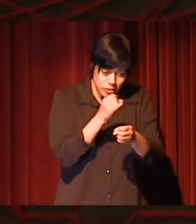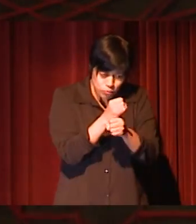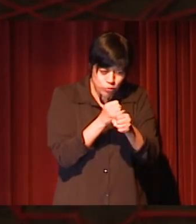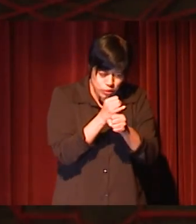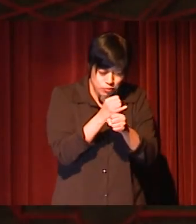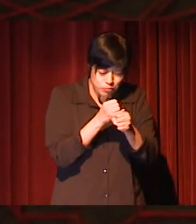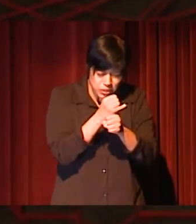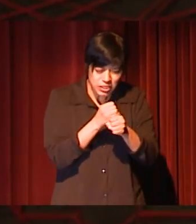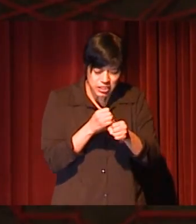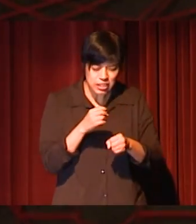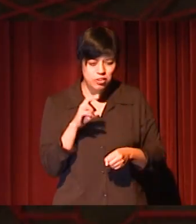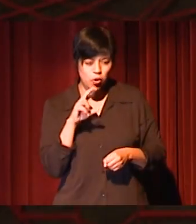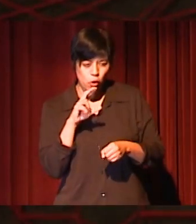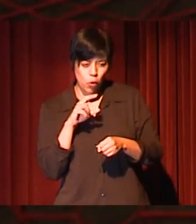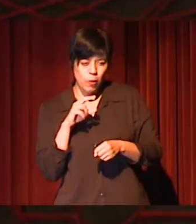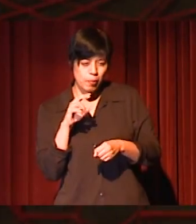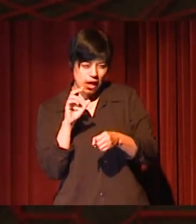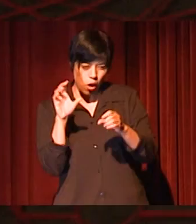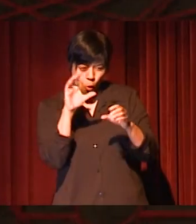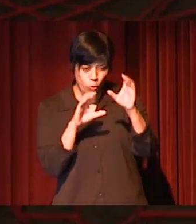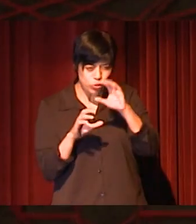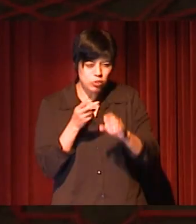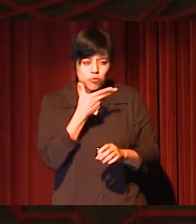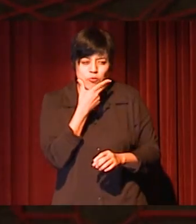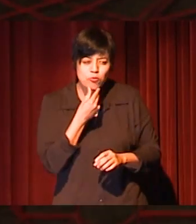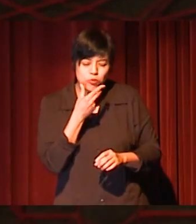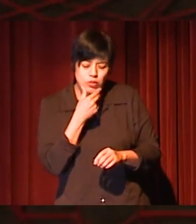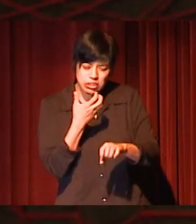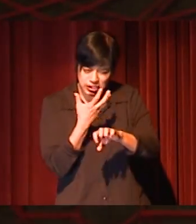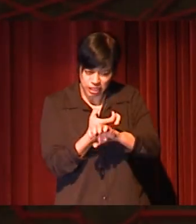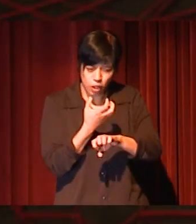fue el del Dr. Bill Sanders, un científico de la Universidad de Tennessee.